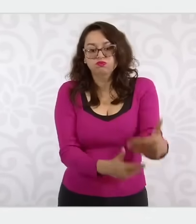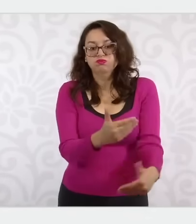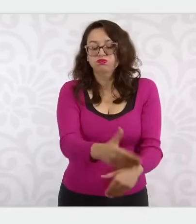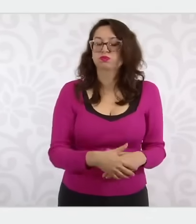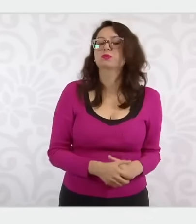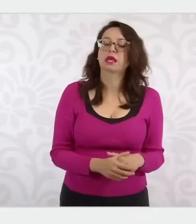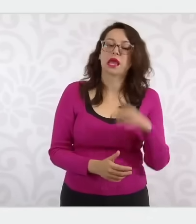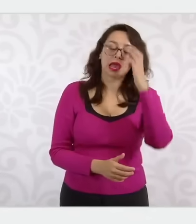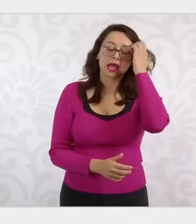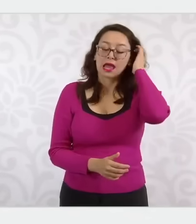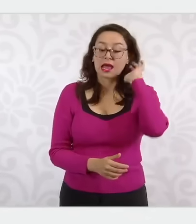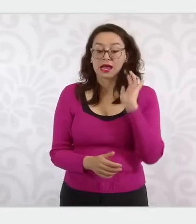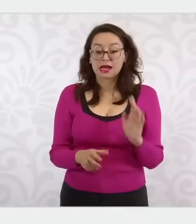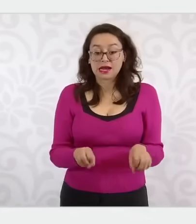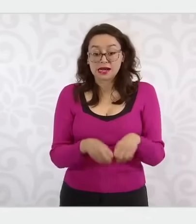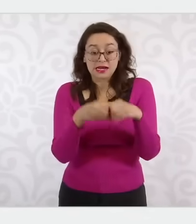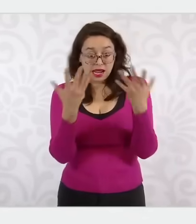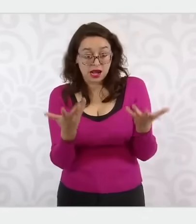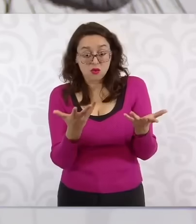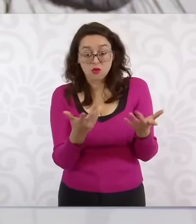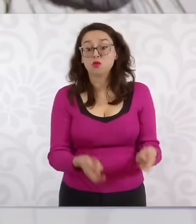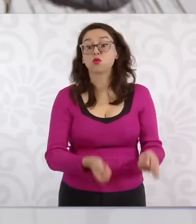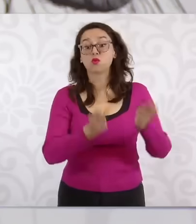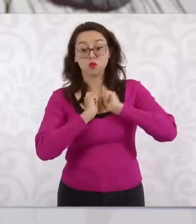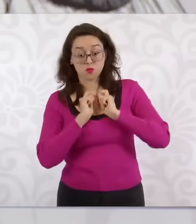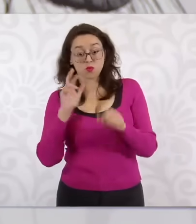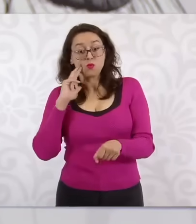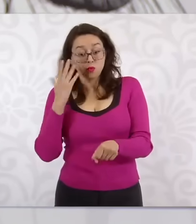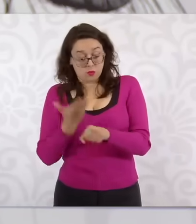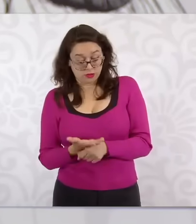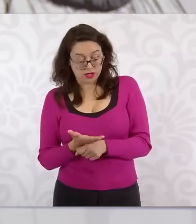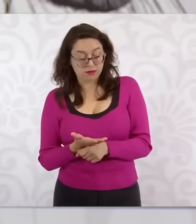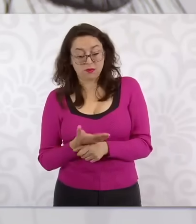pues hay cosas que dependen de nosotros y hay cosas que dependen de Estados Unidos.